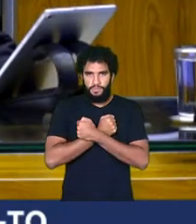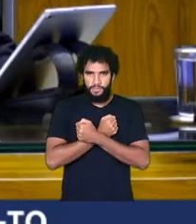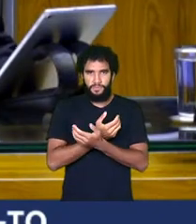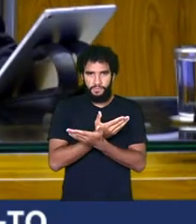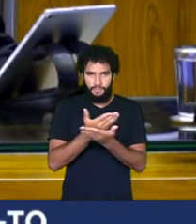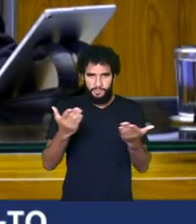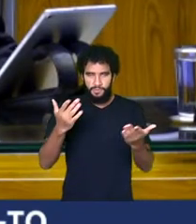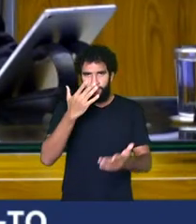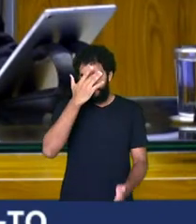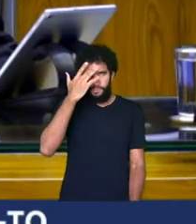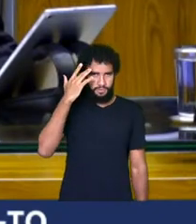MANDO UM ABRAÇO A TODOS OS MINEIROS, JÁ QUE SOU MINEIRO